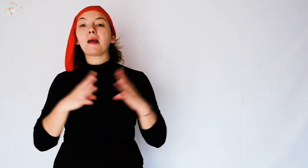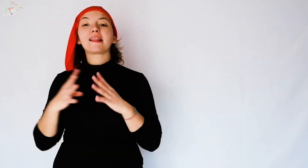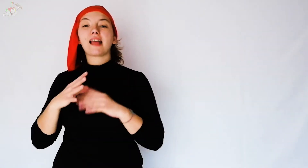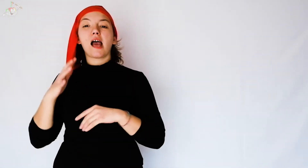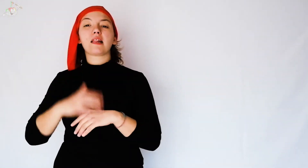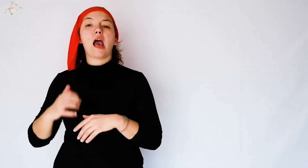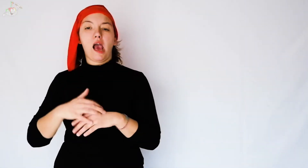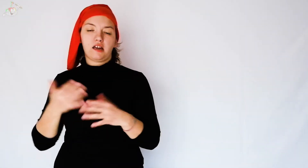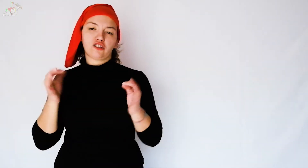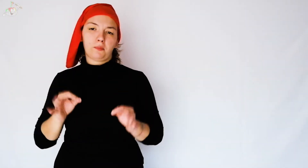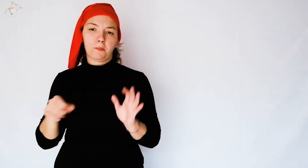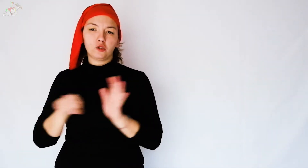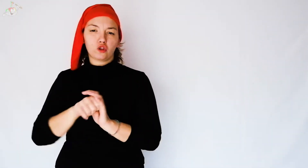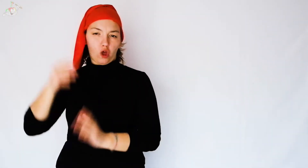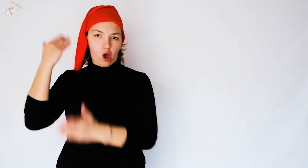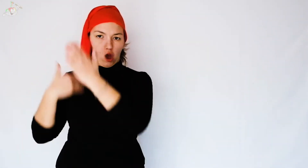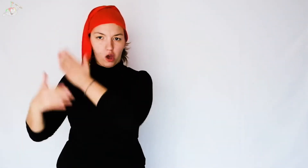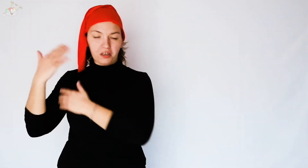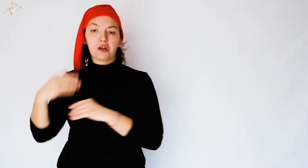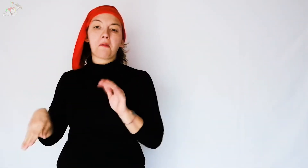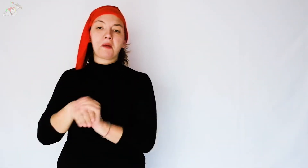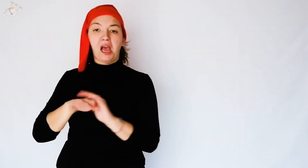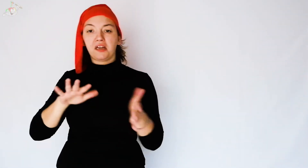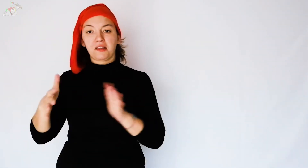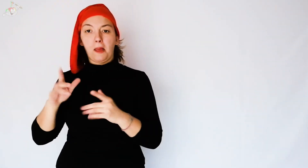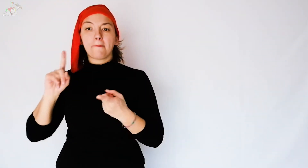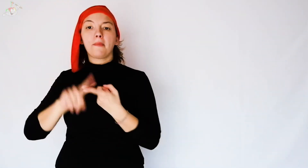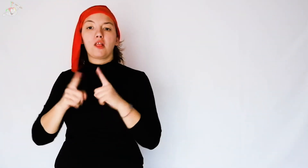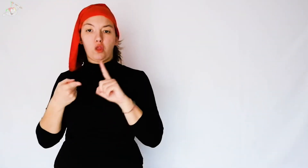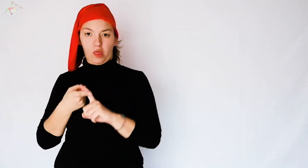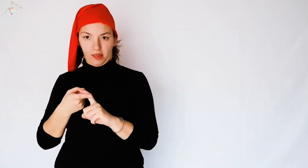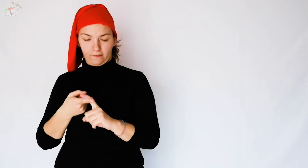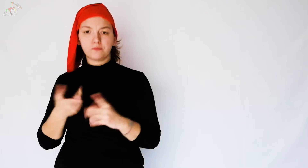La battaglia delle arance è storica, ha origine nel Medioevo.